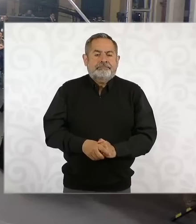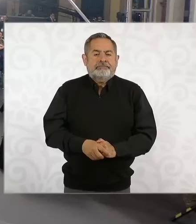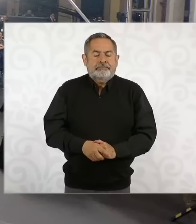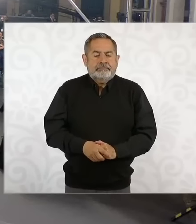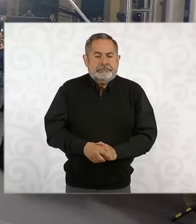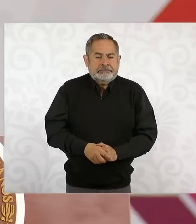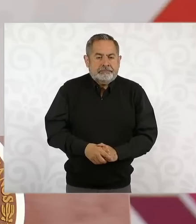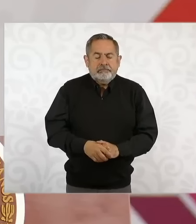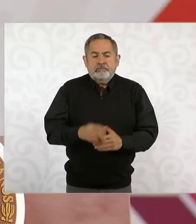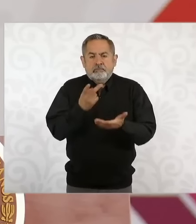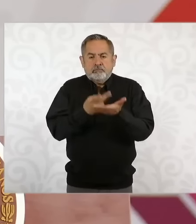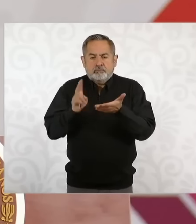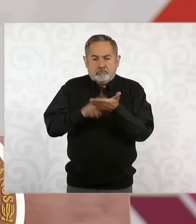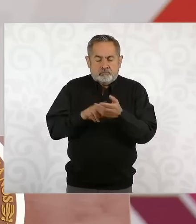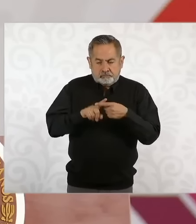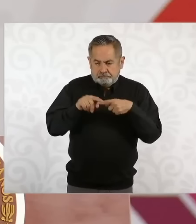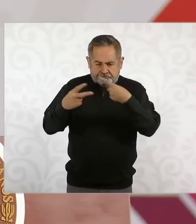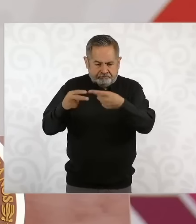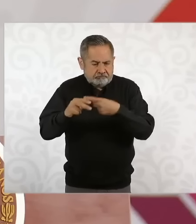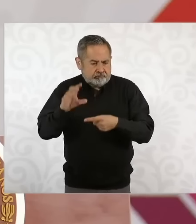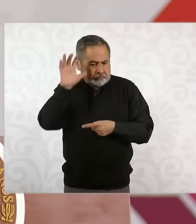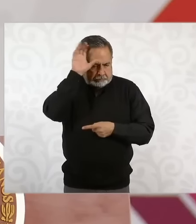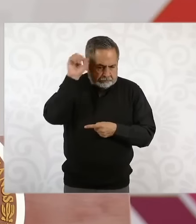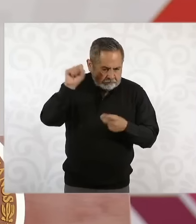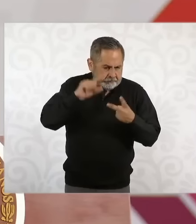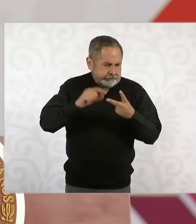Es combinada. Vamos a ir a Morelos, Guerrero y algún otro estado. Estamos